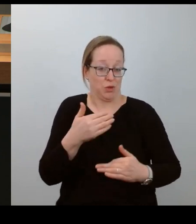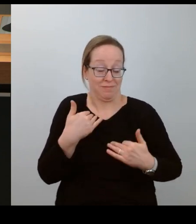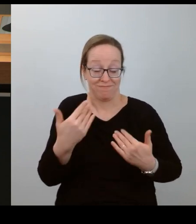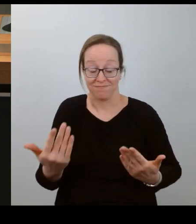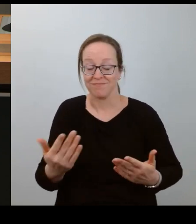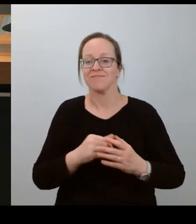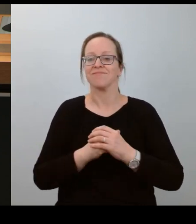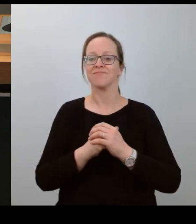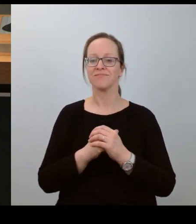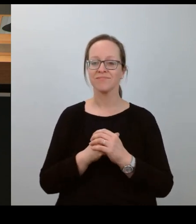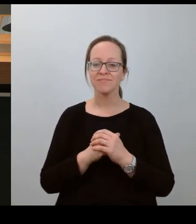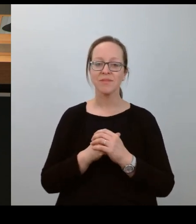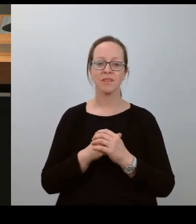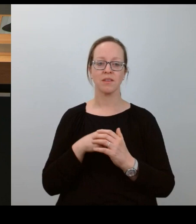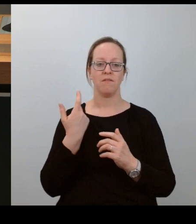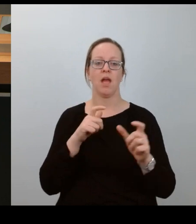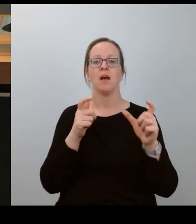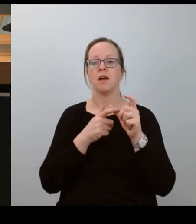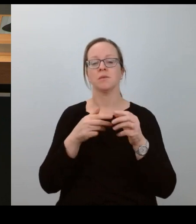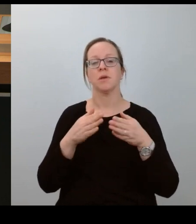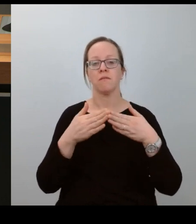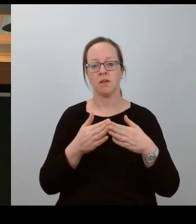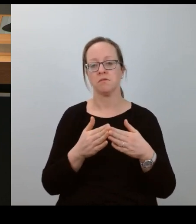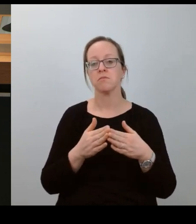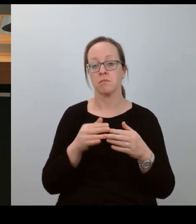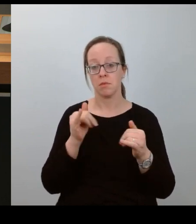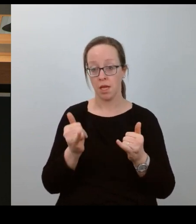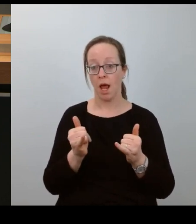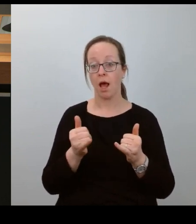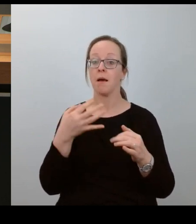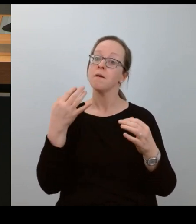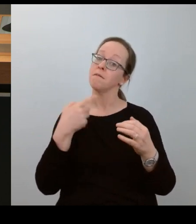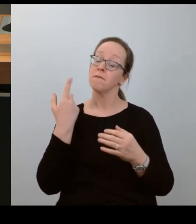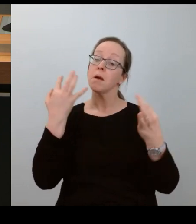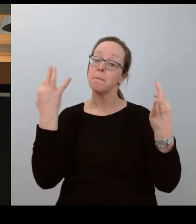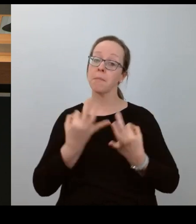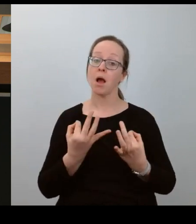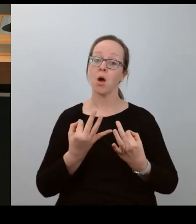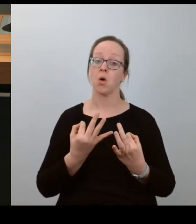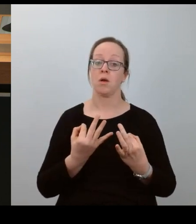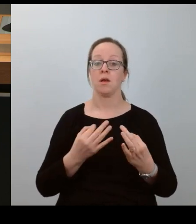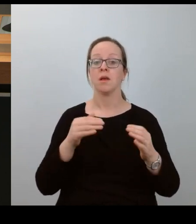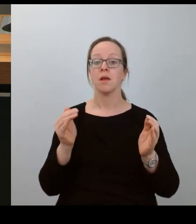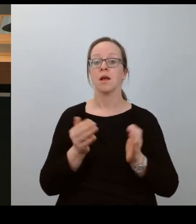eine Bebauung möglich. Und das ist die der Bau von Schulen und Kitas. Da lassen wir eine Ausnahme zu.